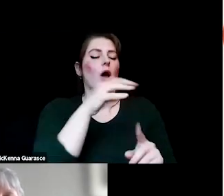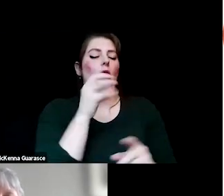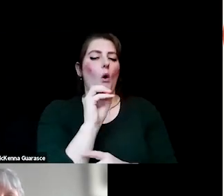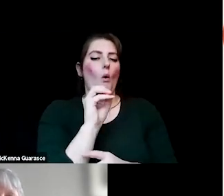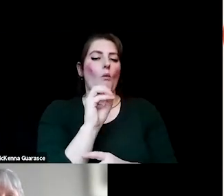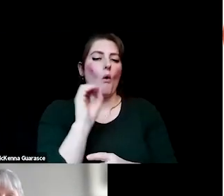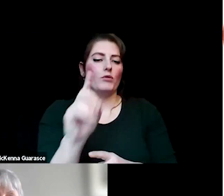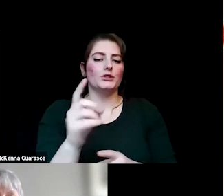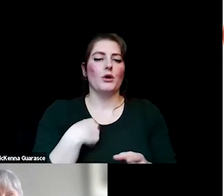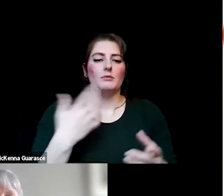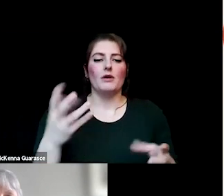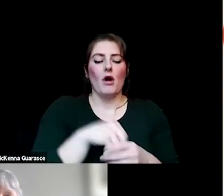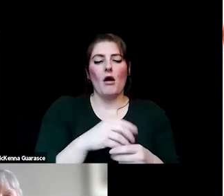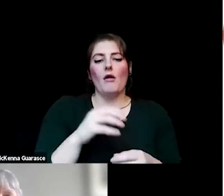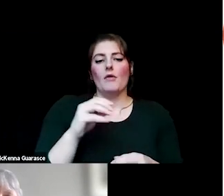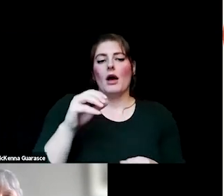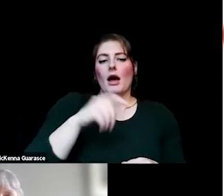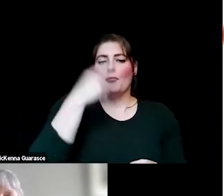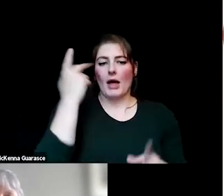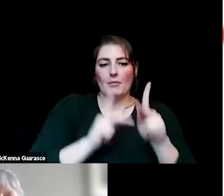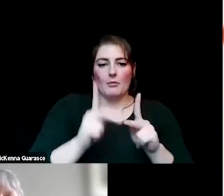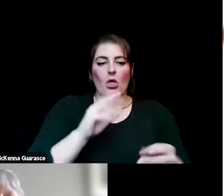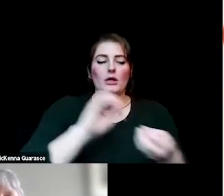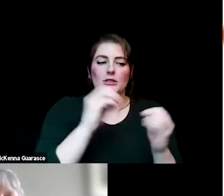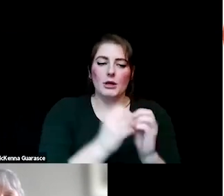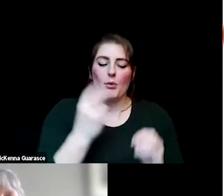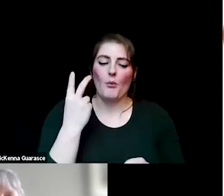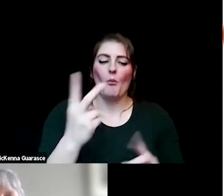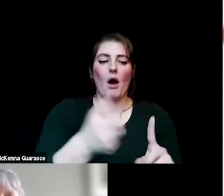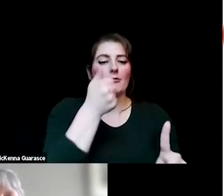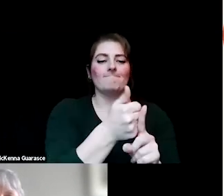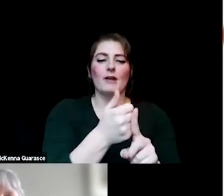los afroamericanos son los primeros, hombres y mujeres.